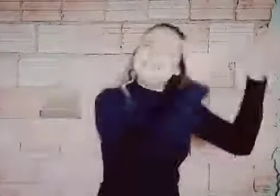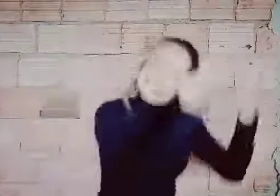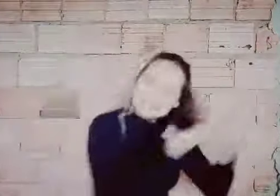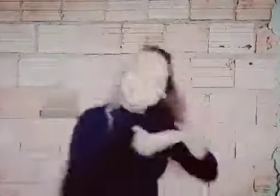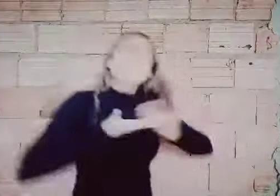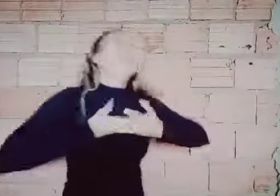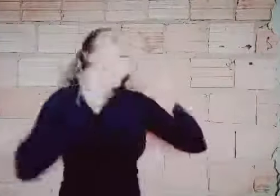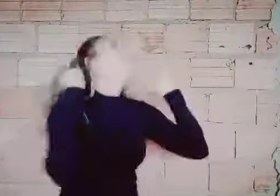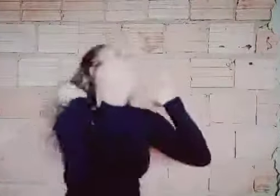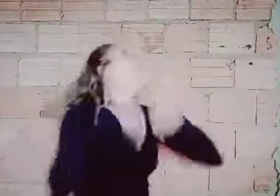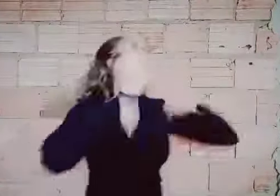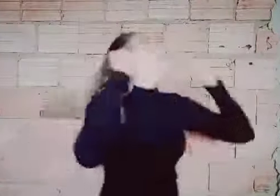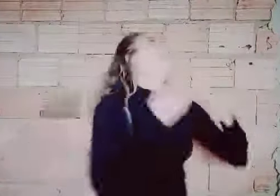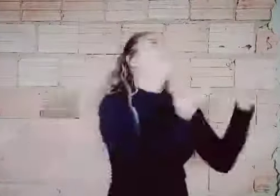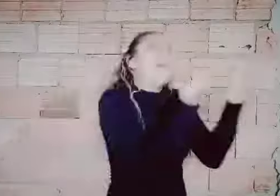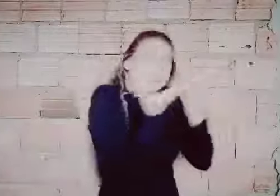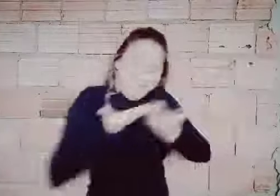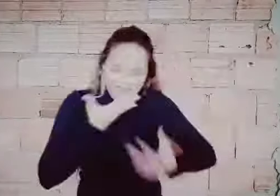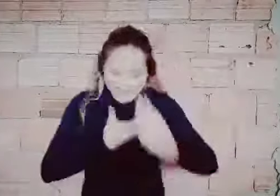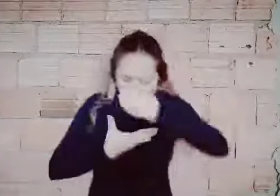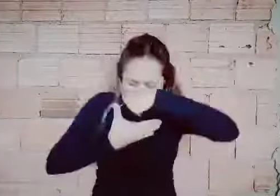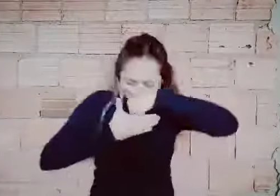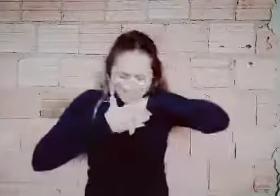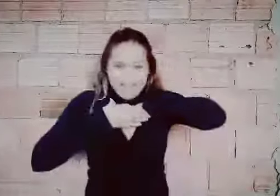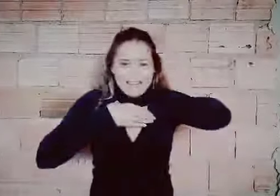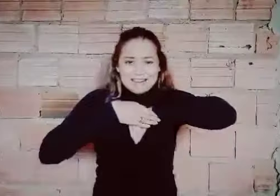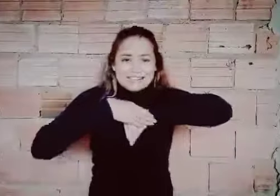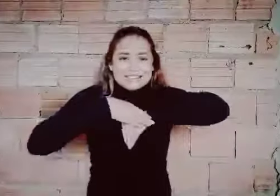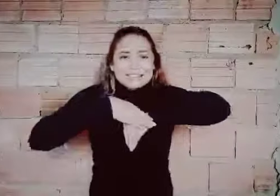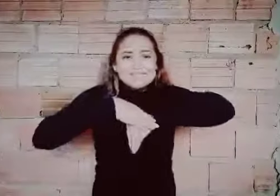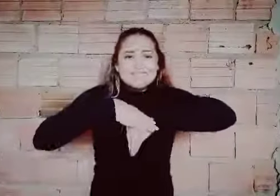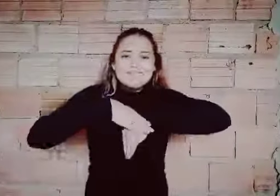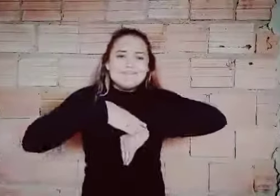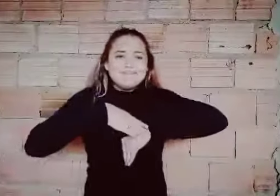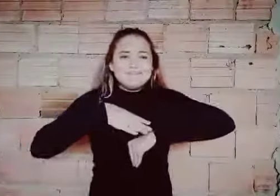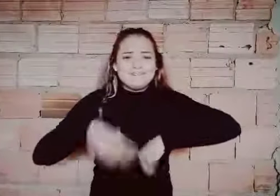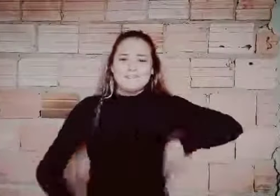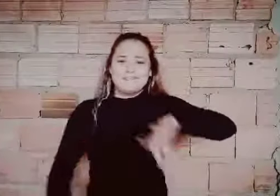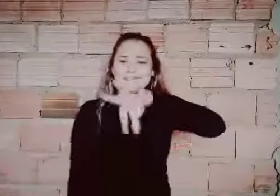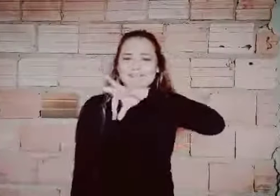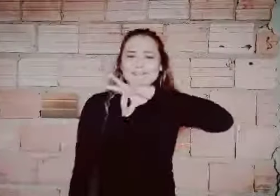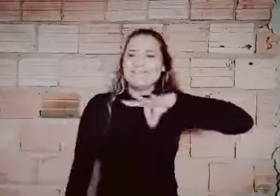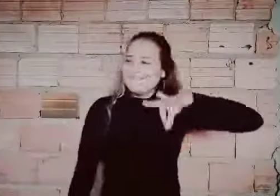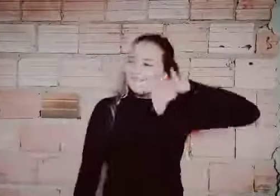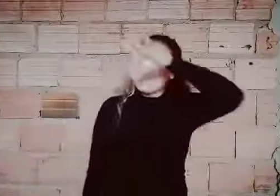Com Teu poder entre dentro de mim